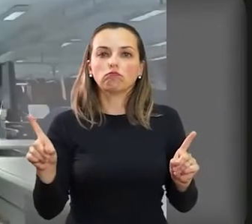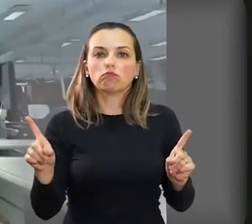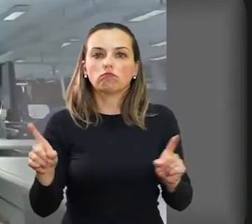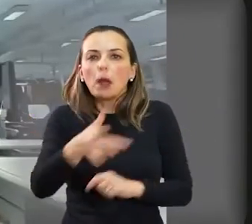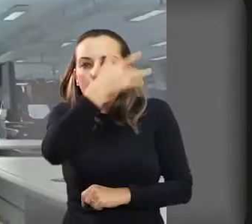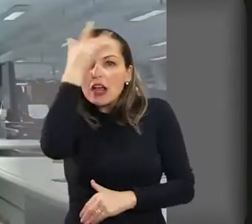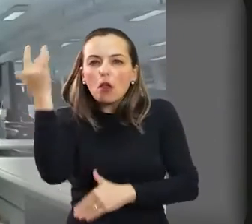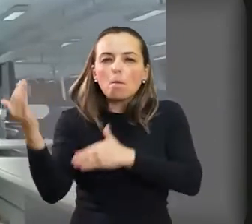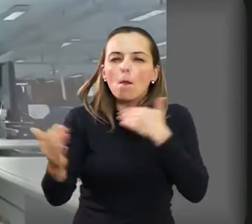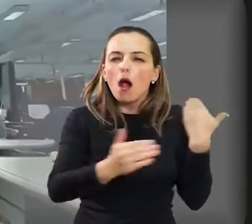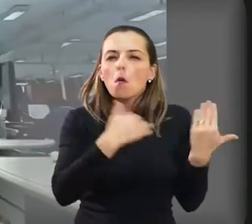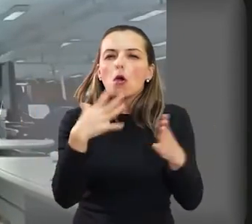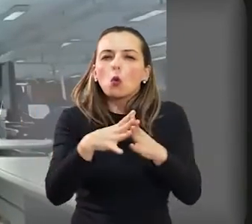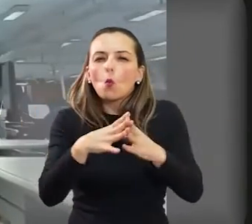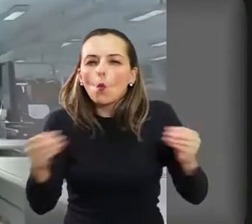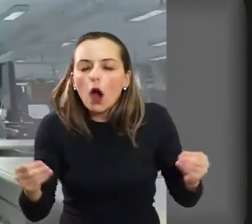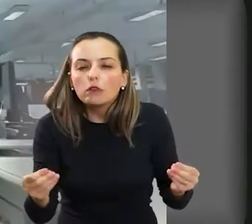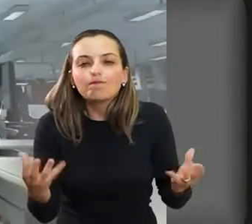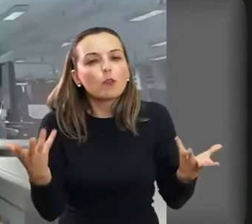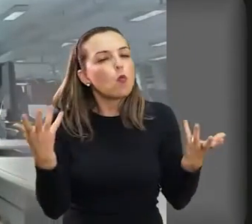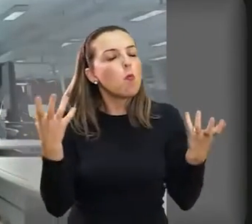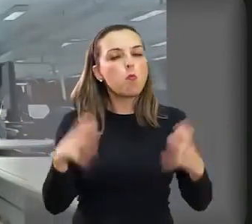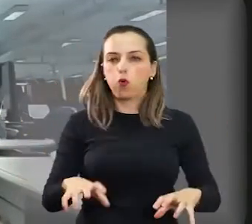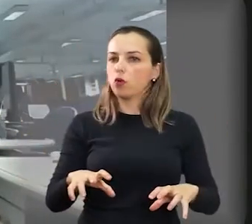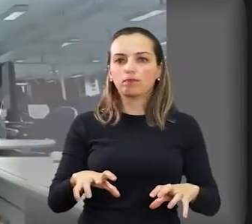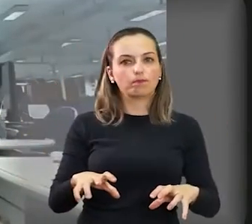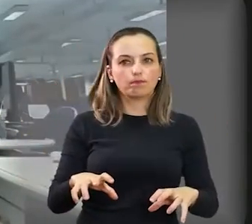não queremos mais mortos, mais desaparecidos, nós não queremos